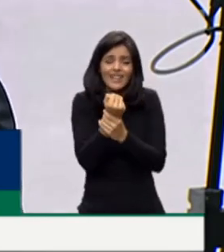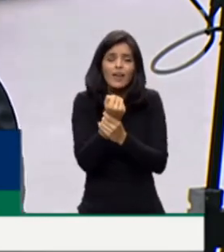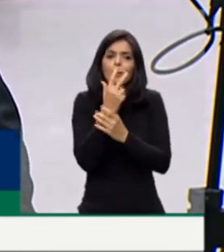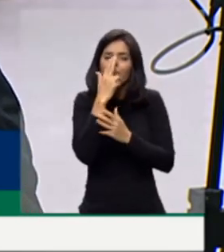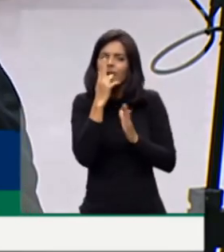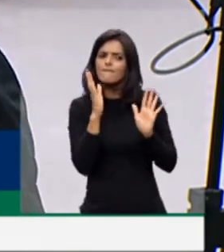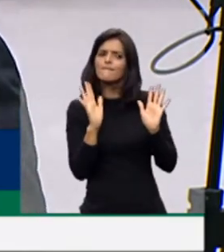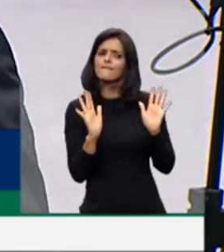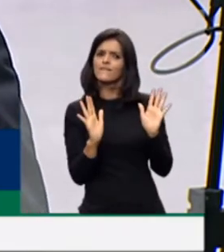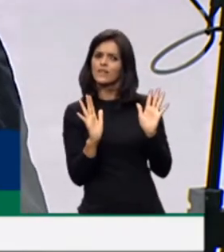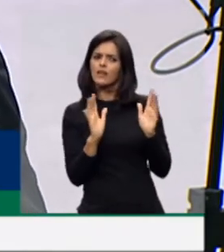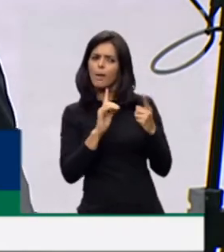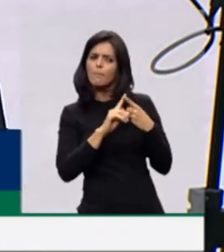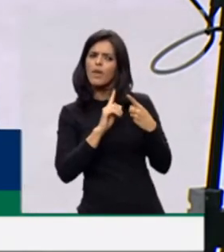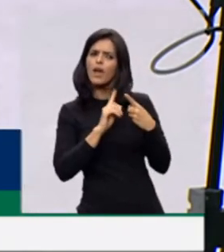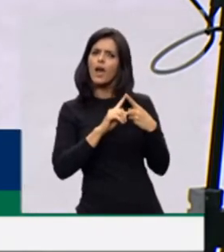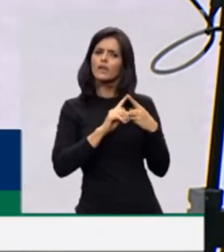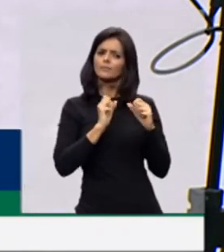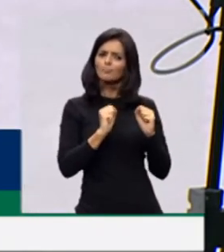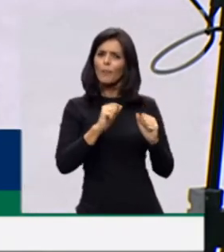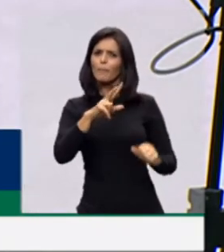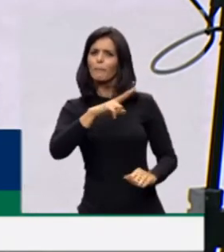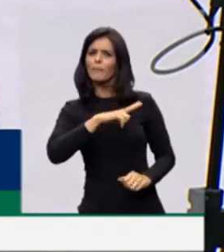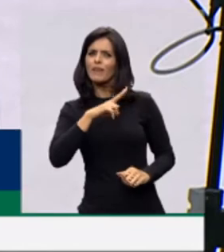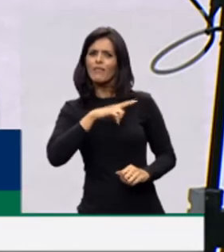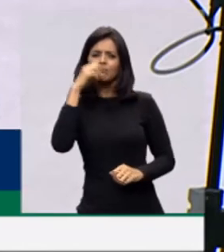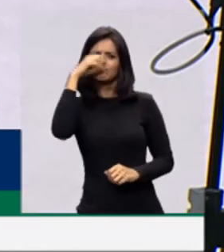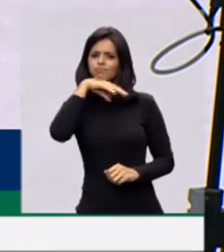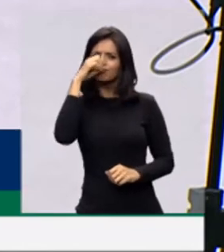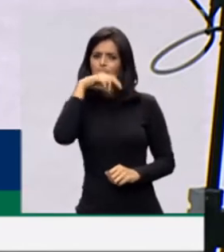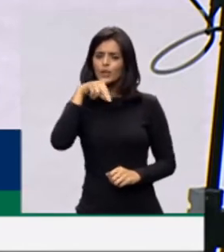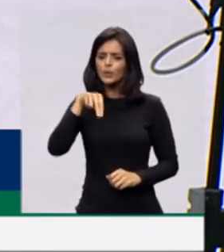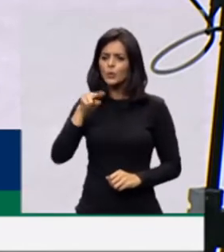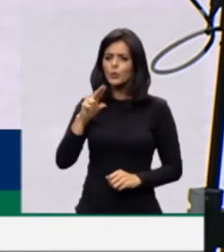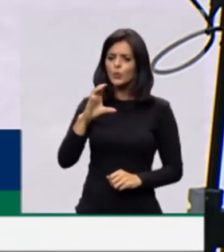INTERIOR DO PAÍS EM REGIÕES ISOLADAS, NÃO ESTÁ BEM ATENDIDA. E ACHAMOS QUE HÁ AMEAÇAS CONCRETAS DE